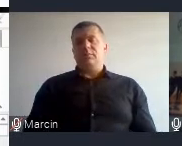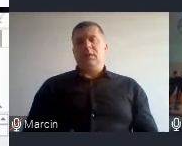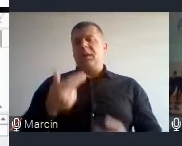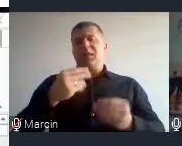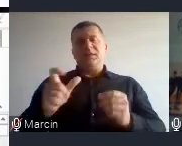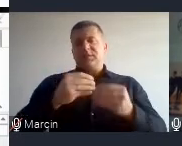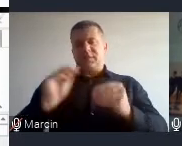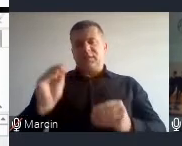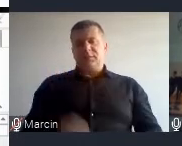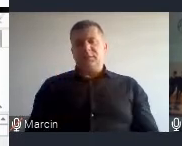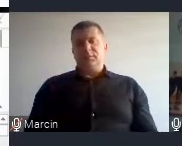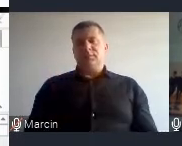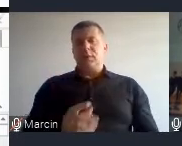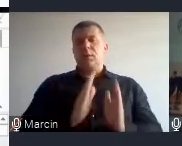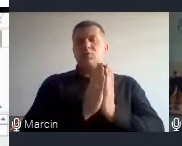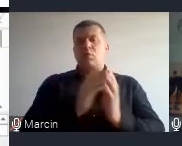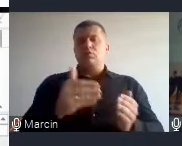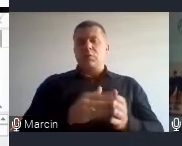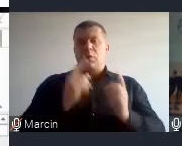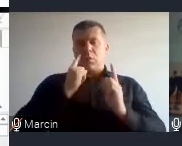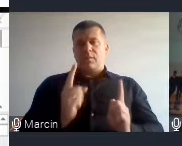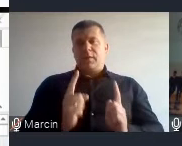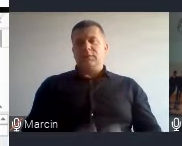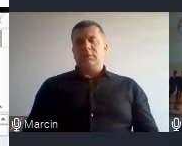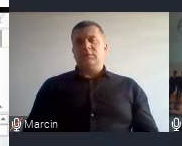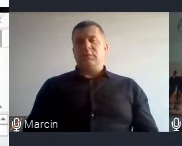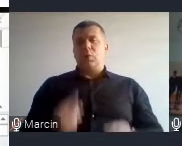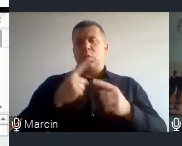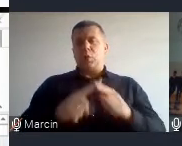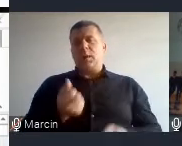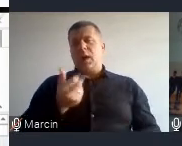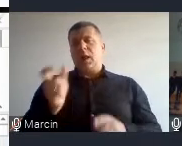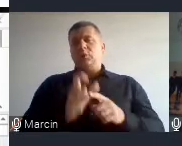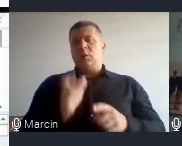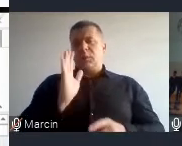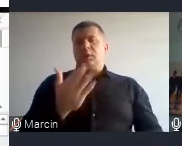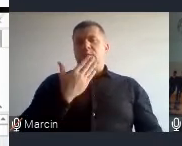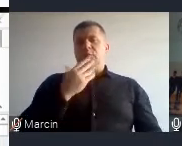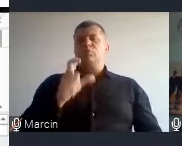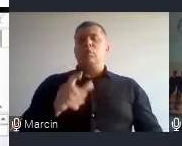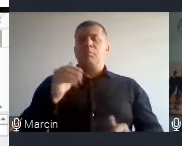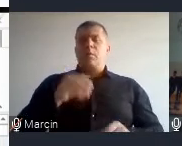Dlatego na ten podręcznik proszę uważać. Ja powiem w kilku słowach o tym podręczniku, co wy tam znajdziecie.